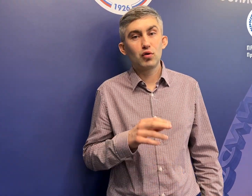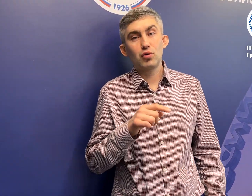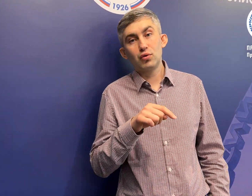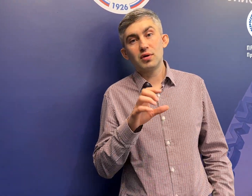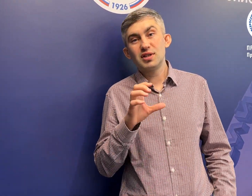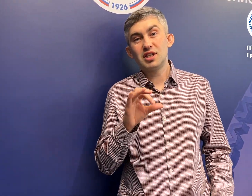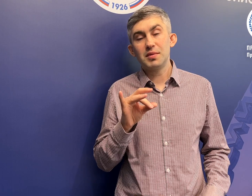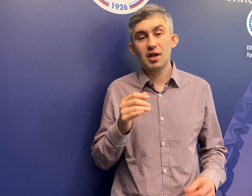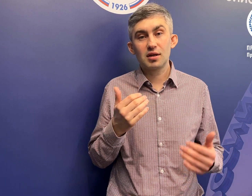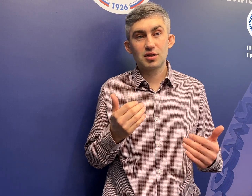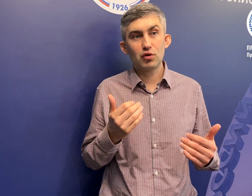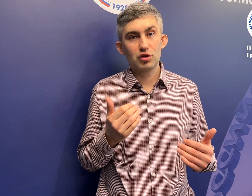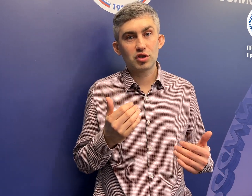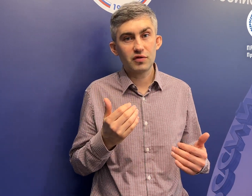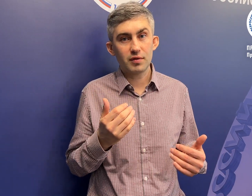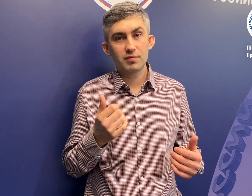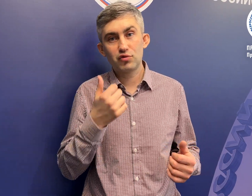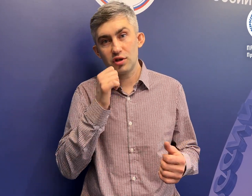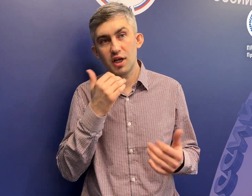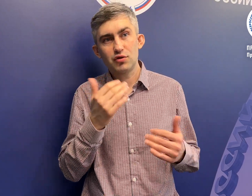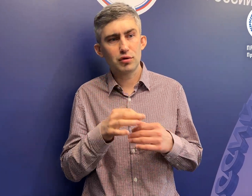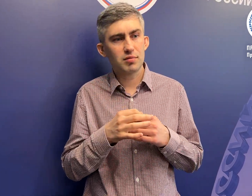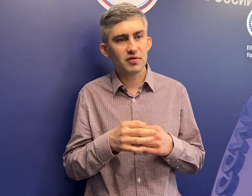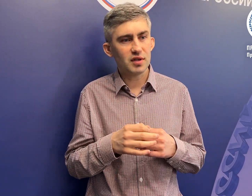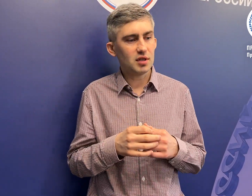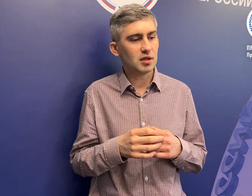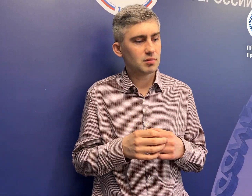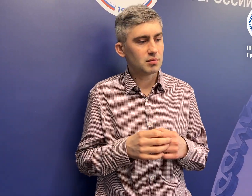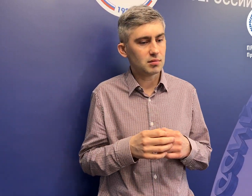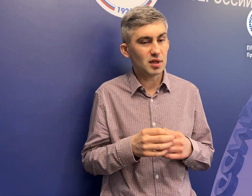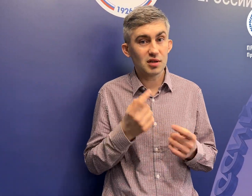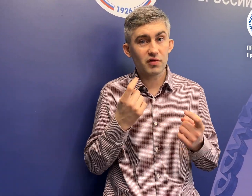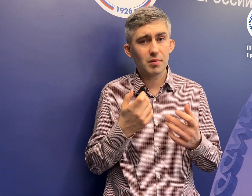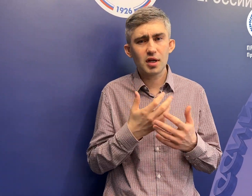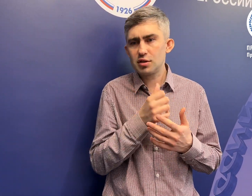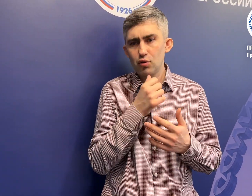Вчера и сегодня был проведен семинар,